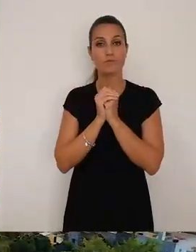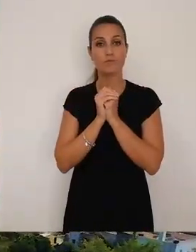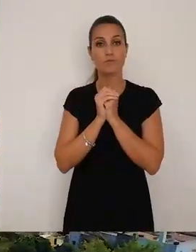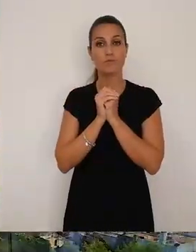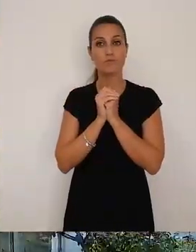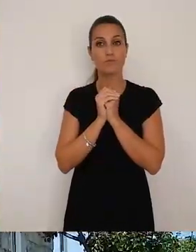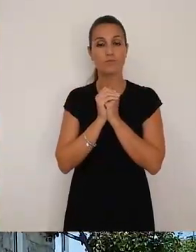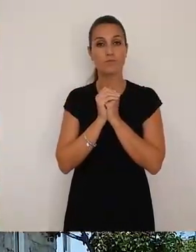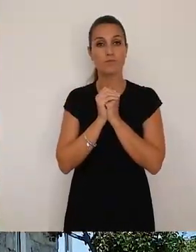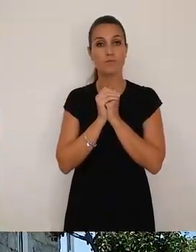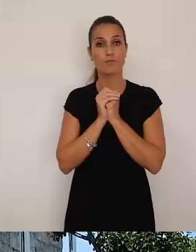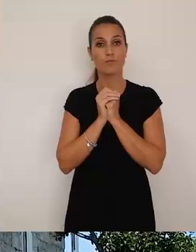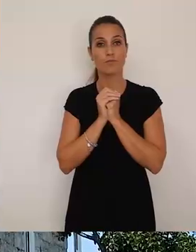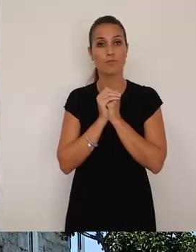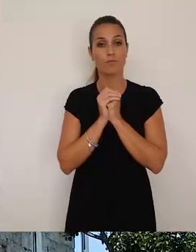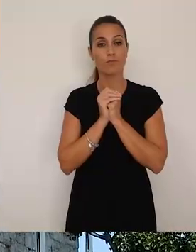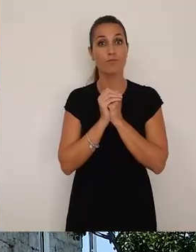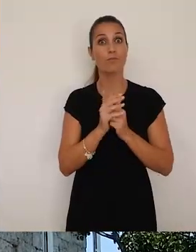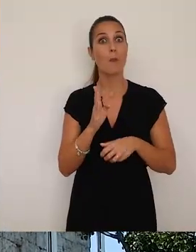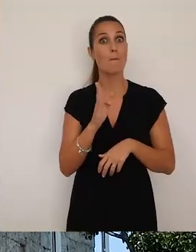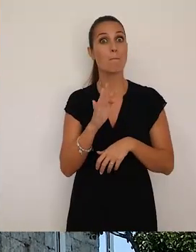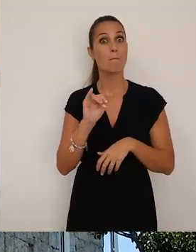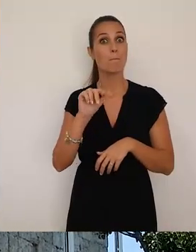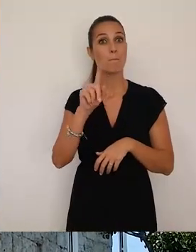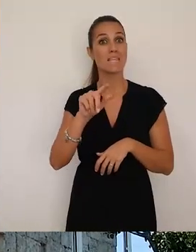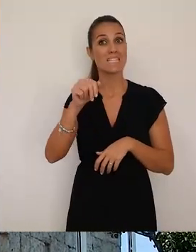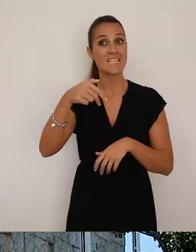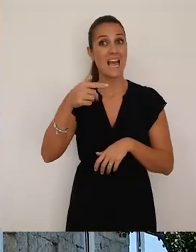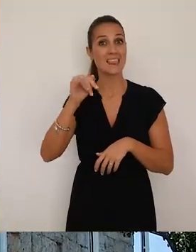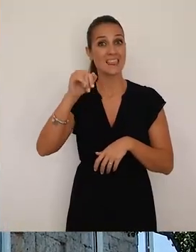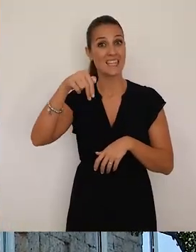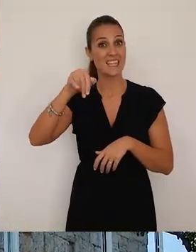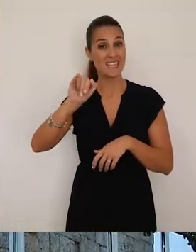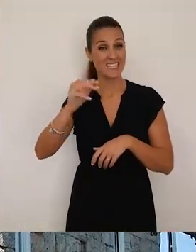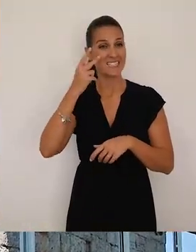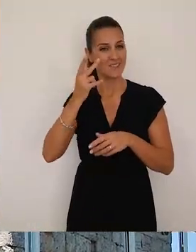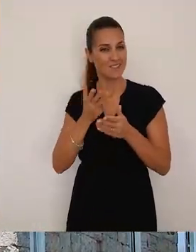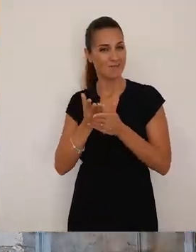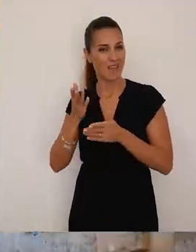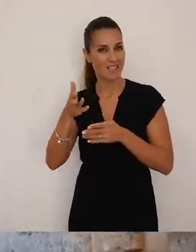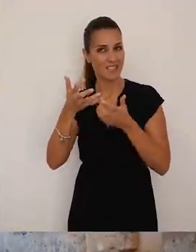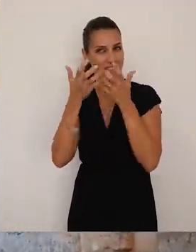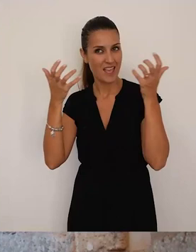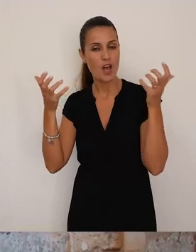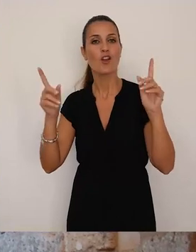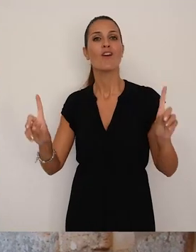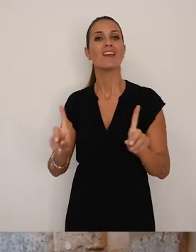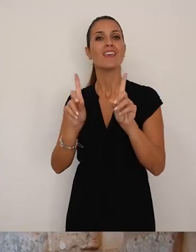Il retaggio bizantino di questa antica terra si fa evidente nei resti della chiesa di San